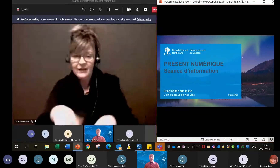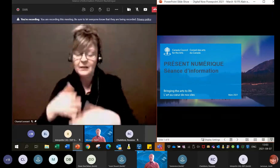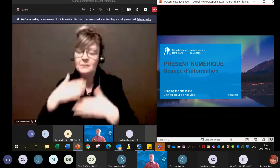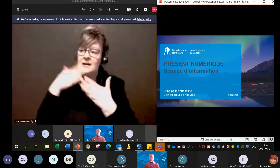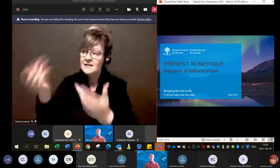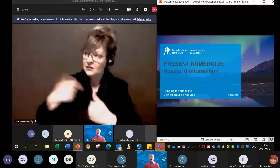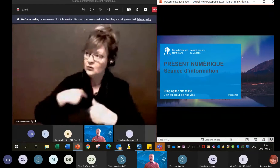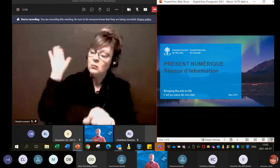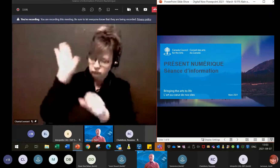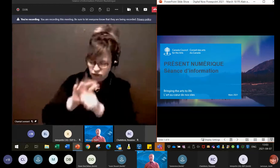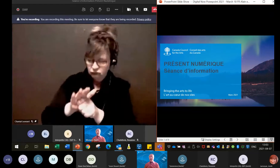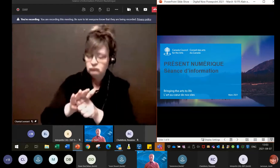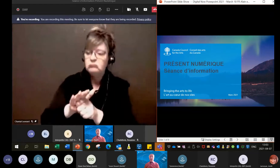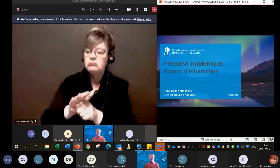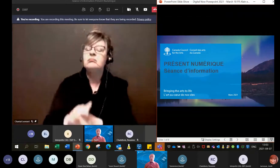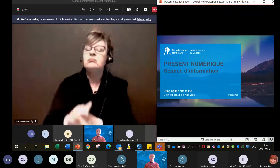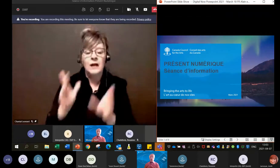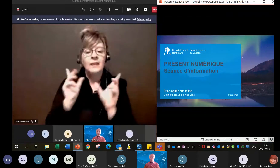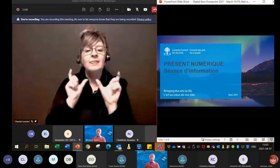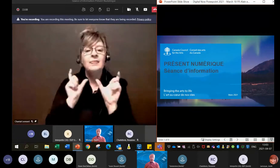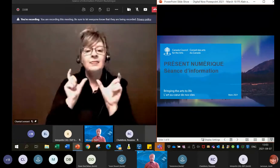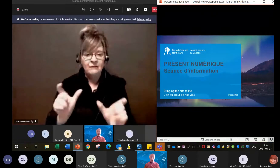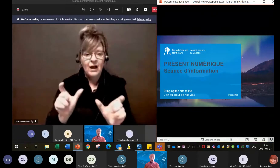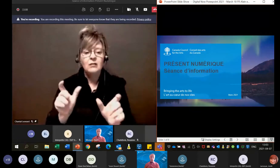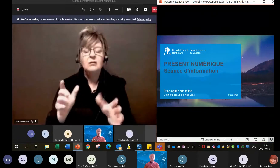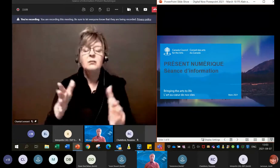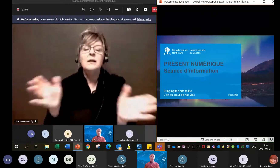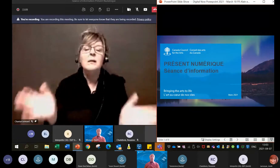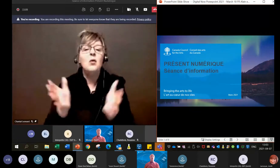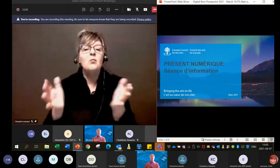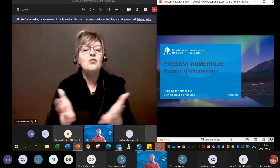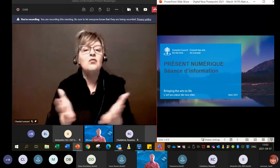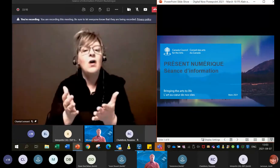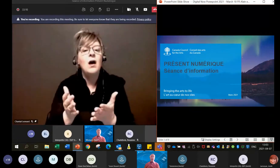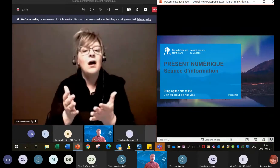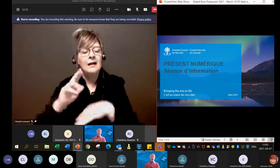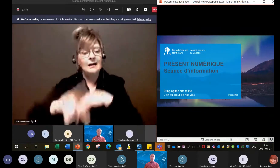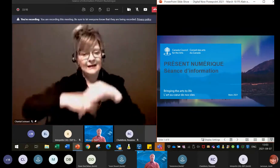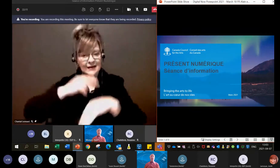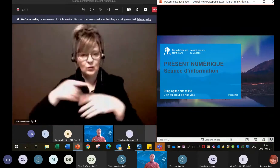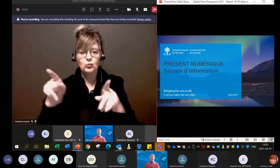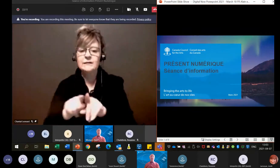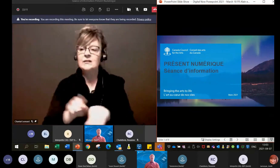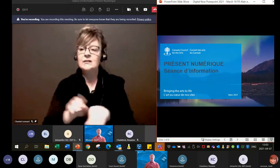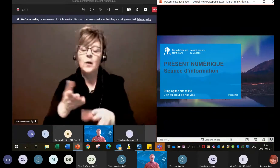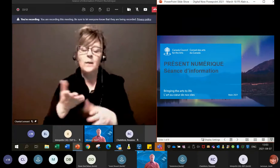promouvoir la voix et les valeurs de